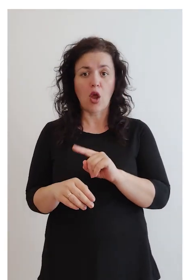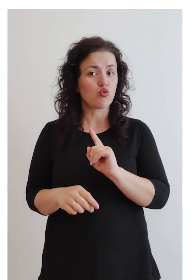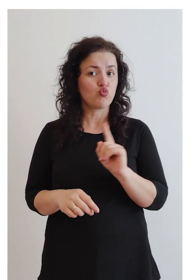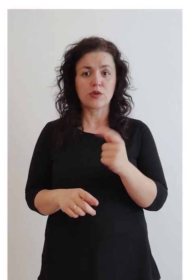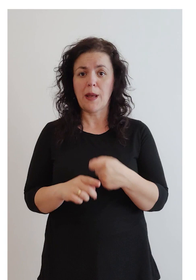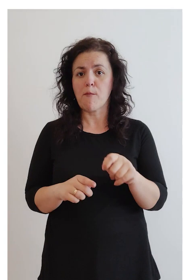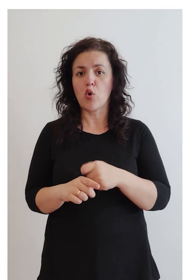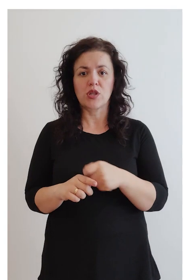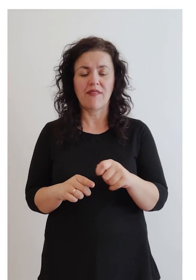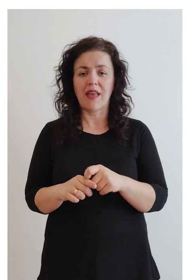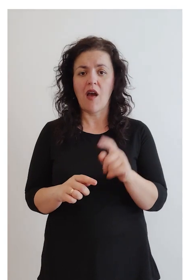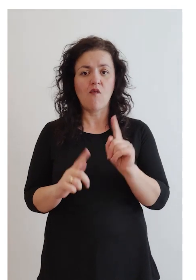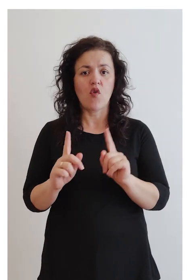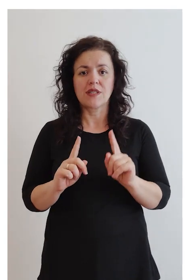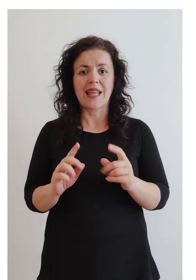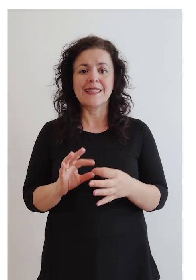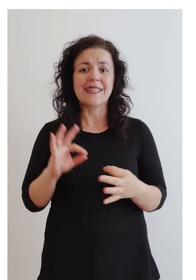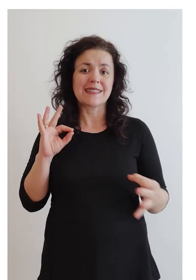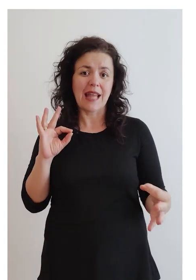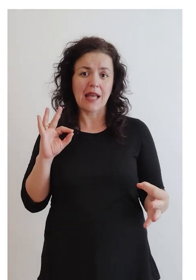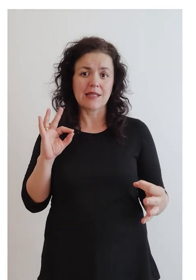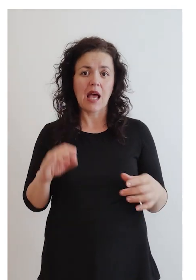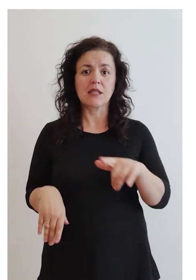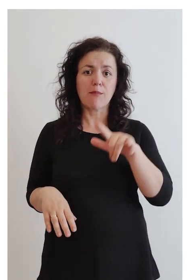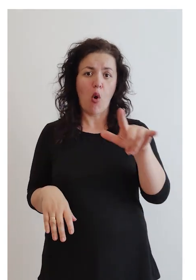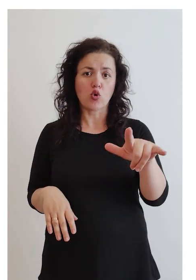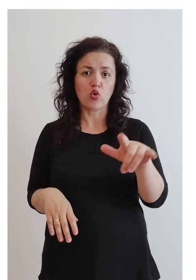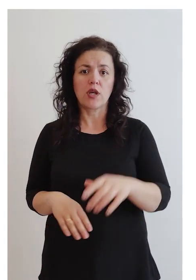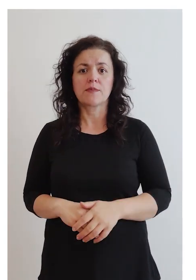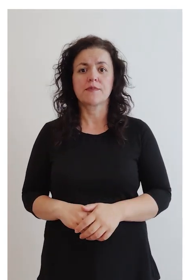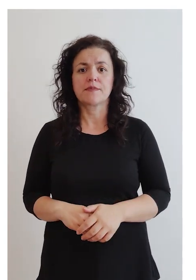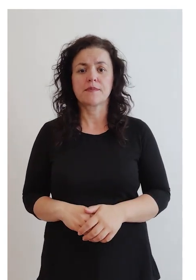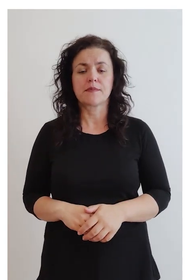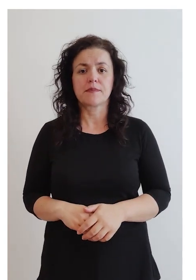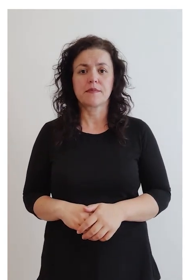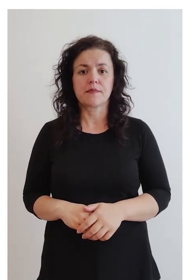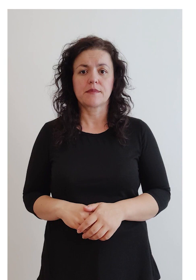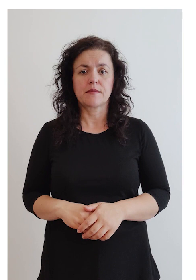Drepturile pasagerilor, zboruri 4